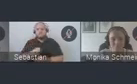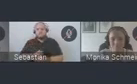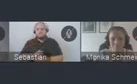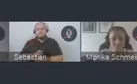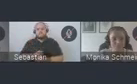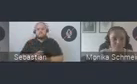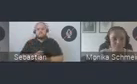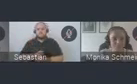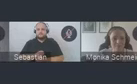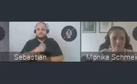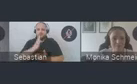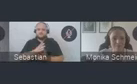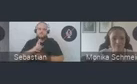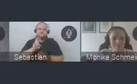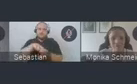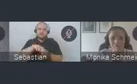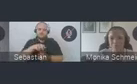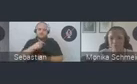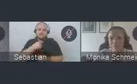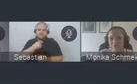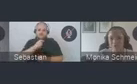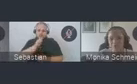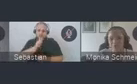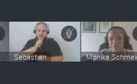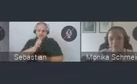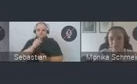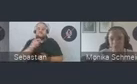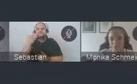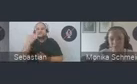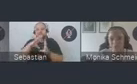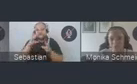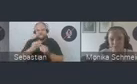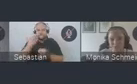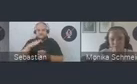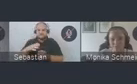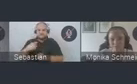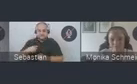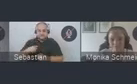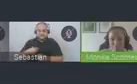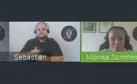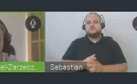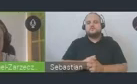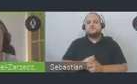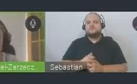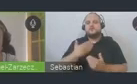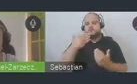Włączam mikrofon. Dzień dobry. Witam wszystkich bardzo serdecznie. Dziękuję, Olu, za przedstawienie.